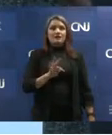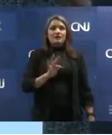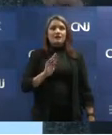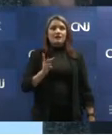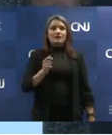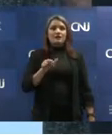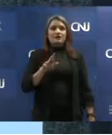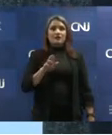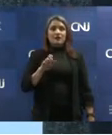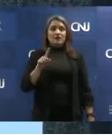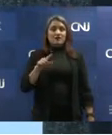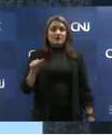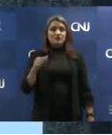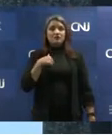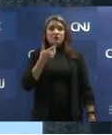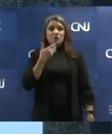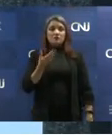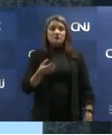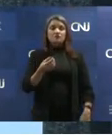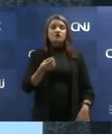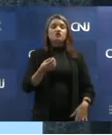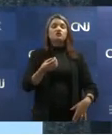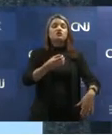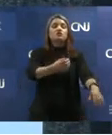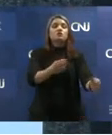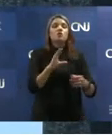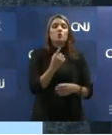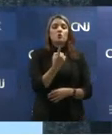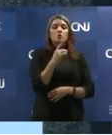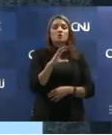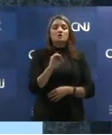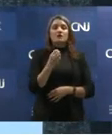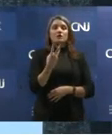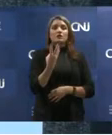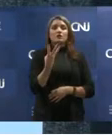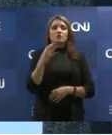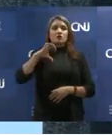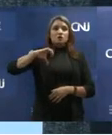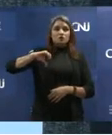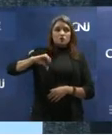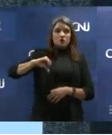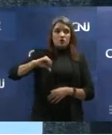de 10349. Requerido Luiz Carlos Honório de levá-lo a